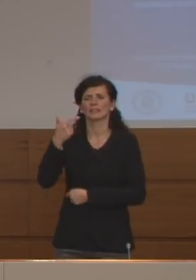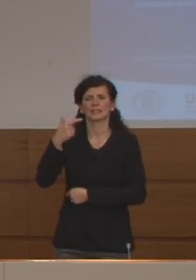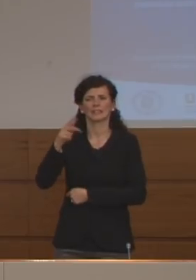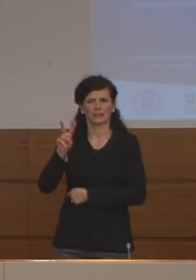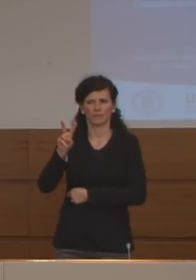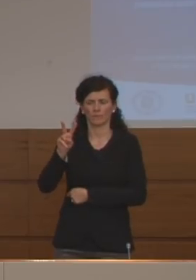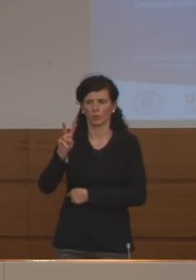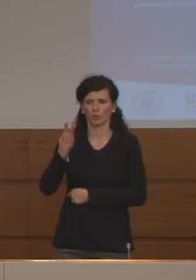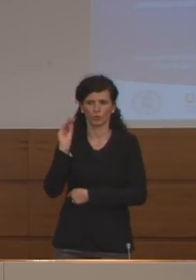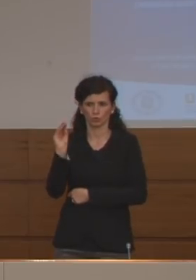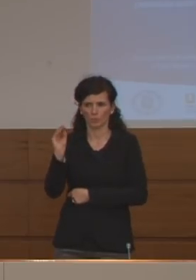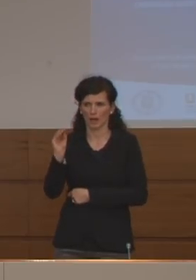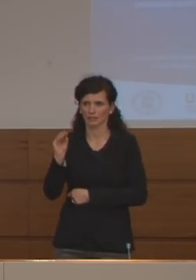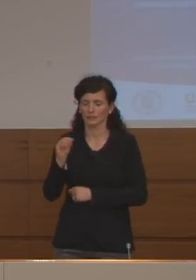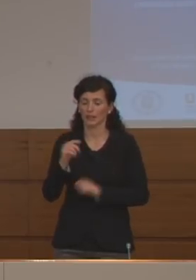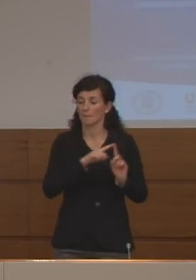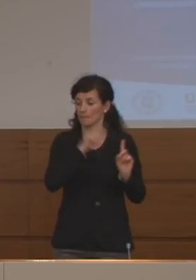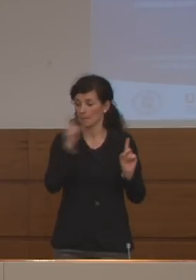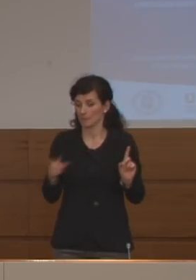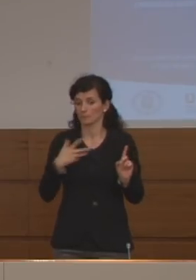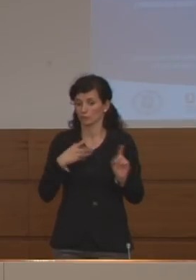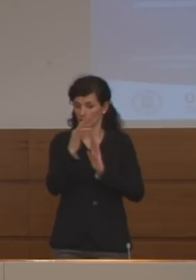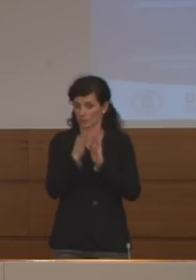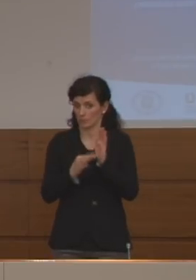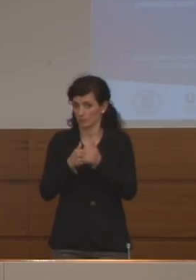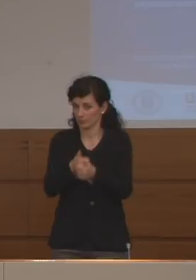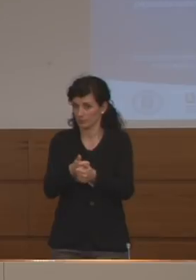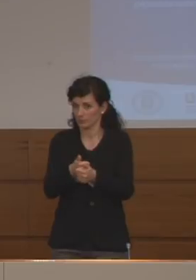di questo periodo, ogni giorno ci sono migliaia di nuovi contagiati. E' chiaro